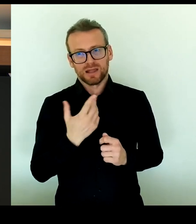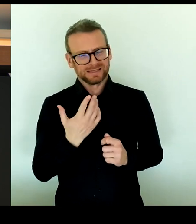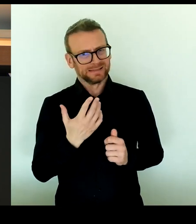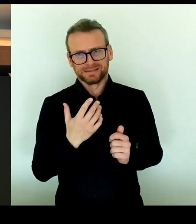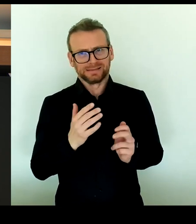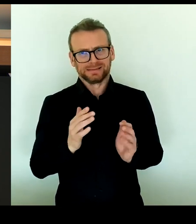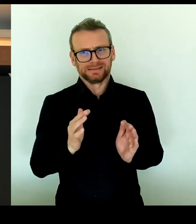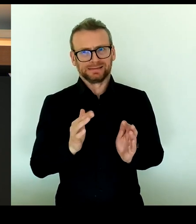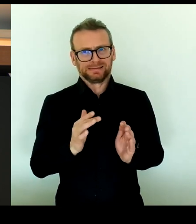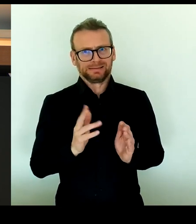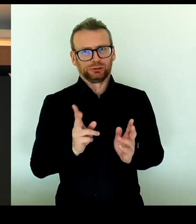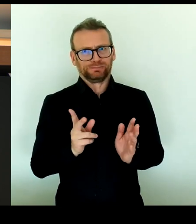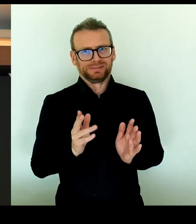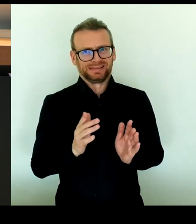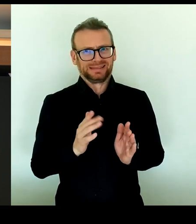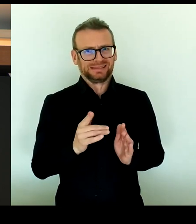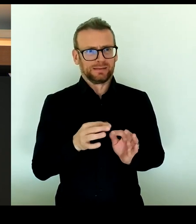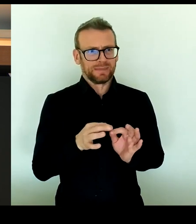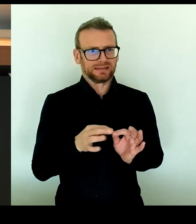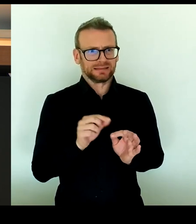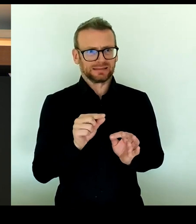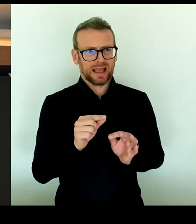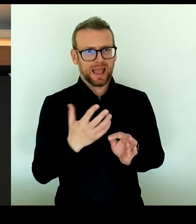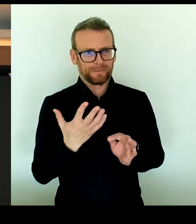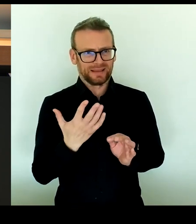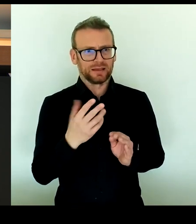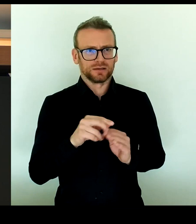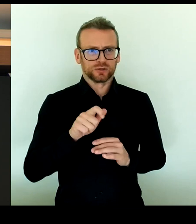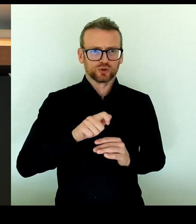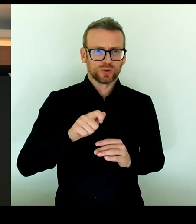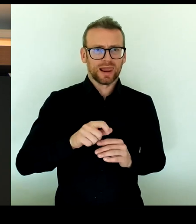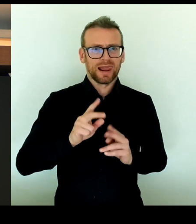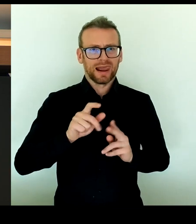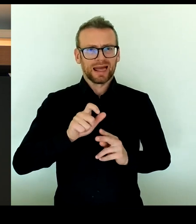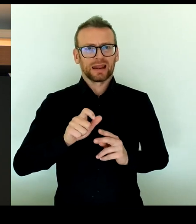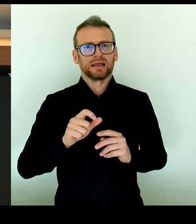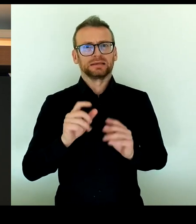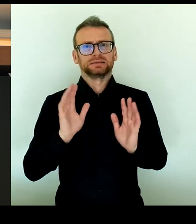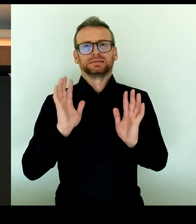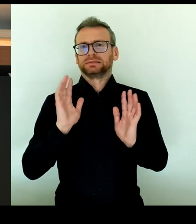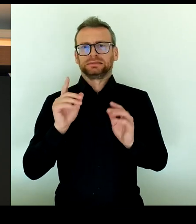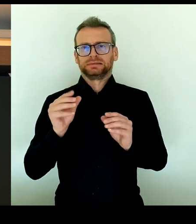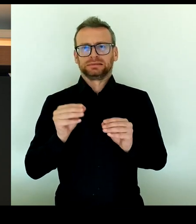sind. Und im Übrigen kommt die Digitalisierung der Schulen nur sehr schleppend voran." Zitat Ende.